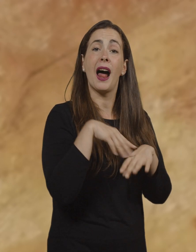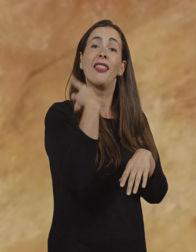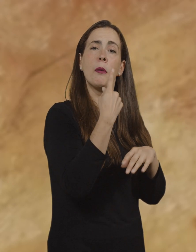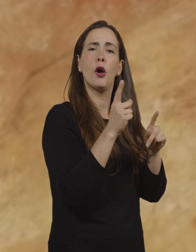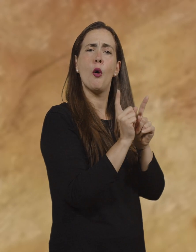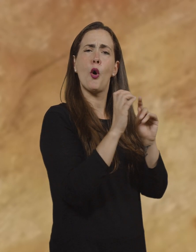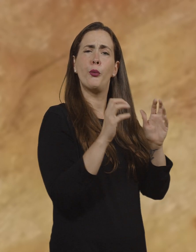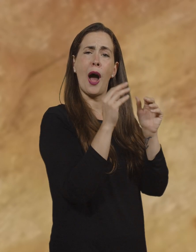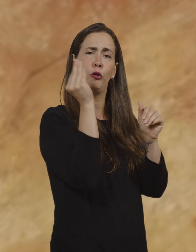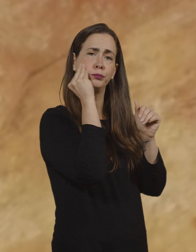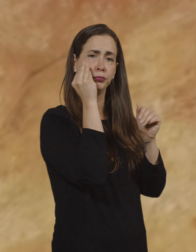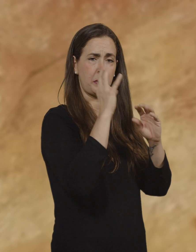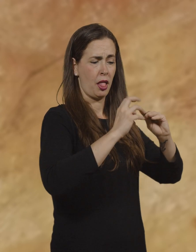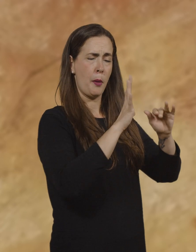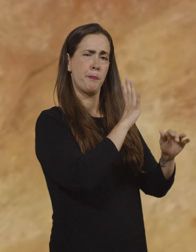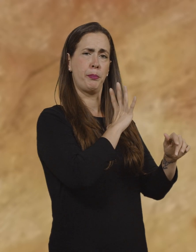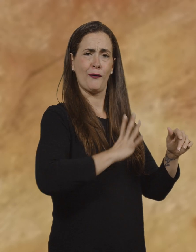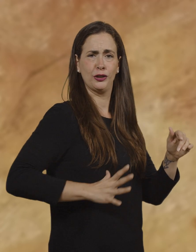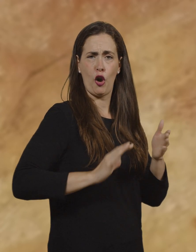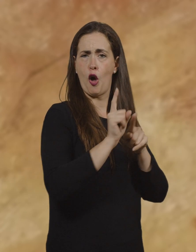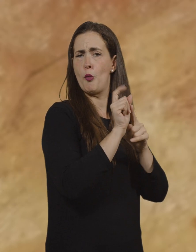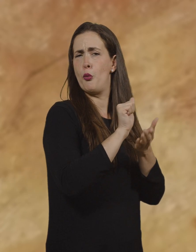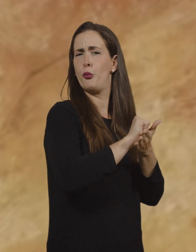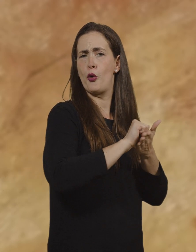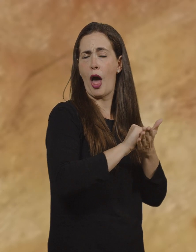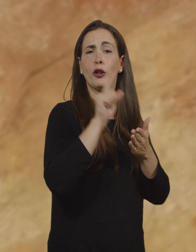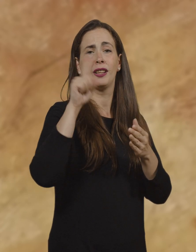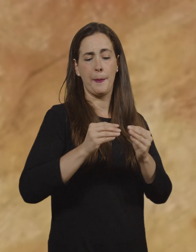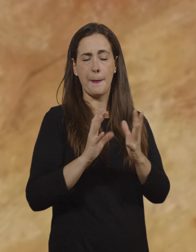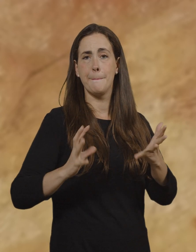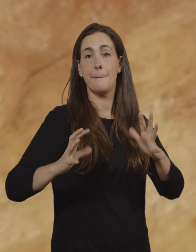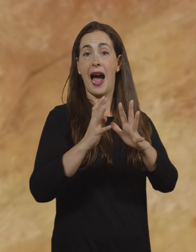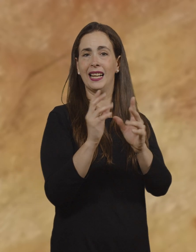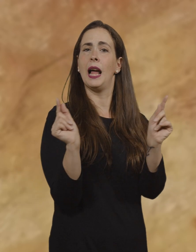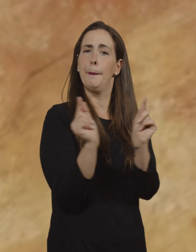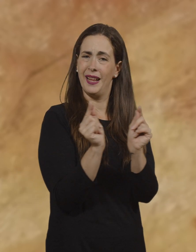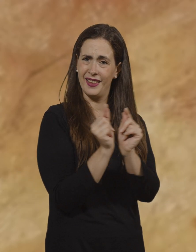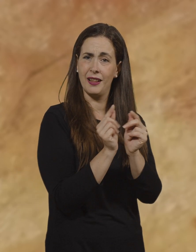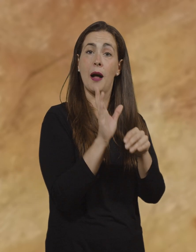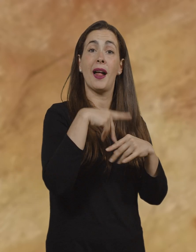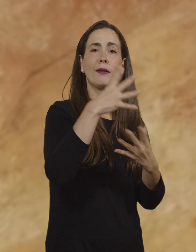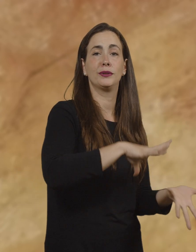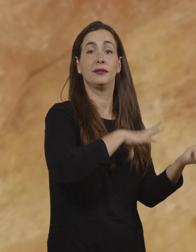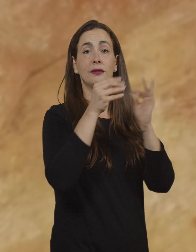per poder elaborar esbossos de fang i maquetes a escala, per fer en guix els diferents elements que formaven el tot de l’obra